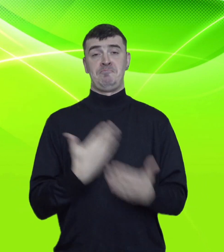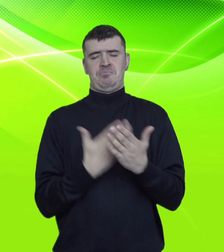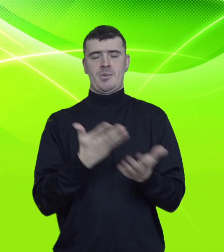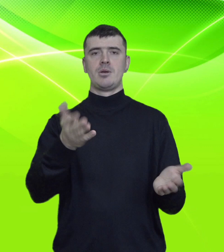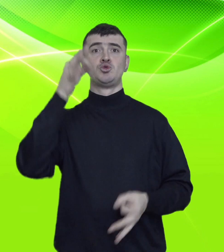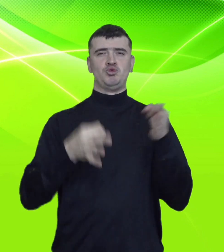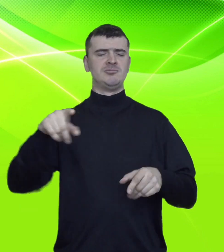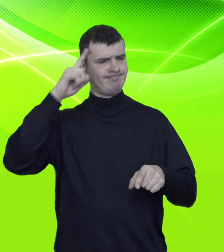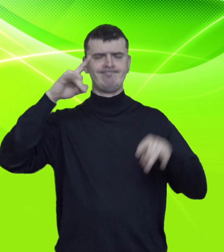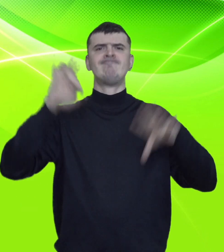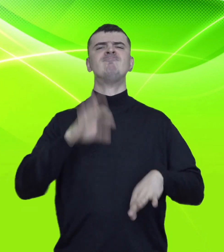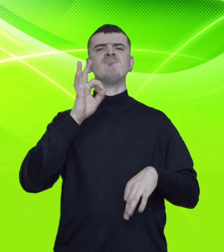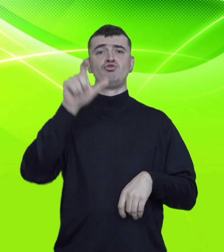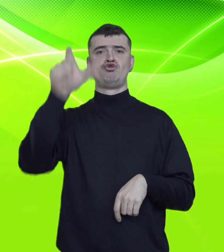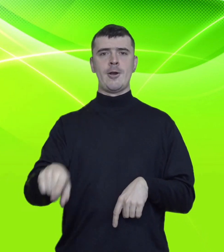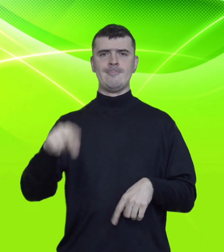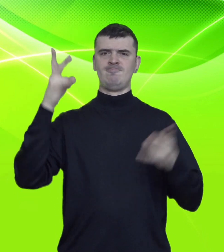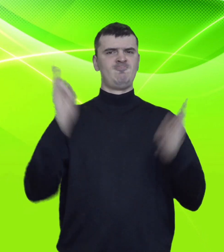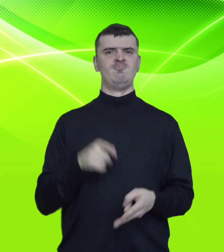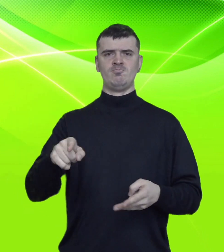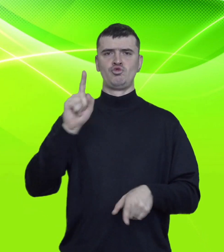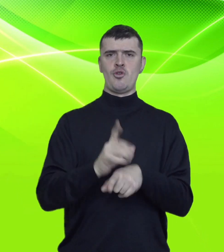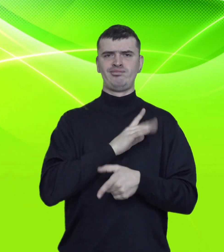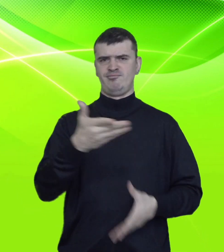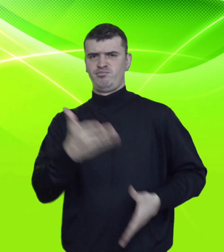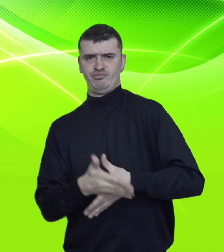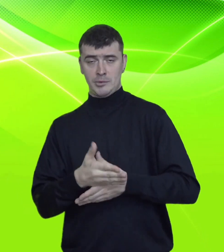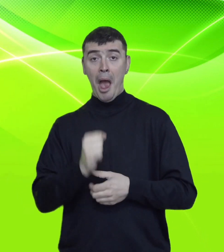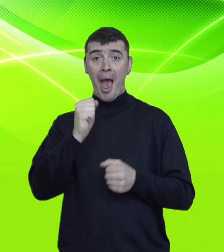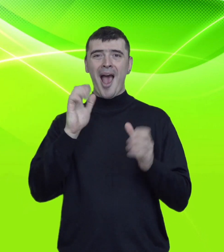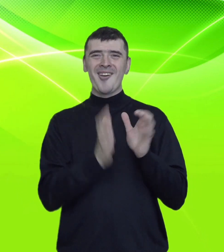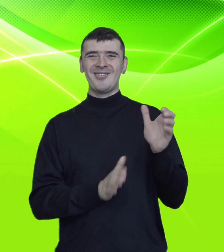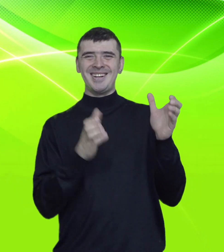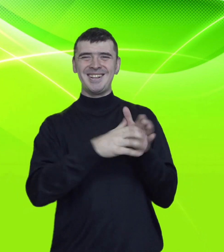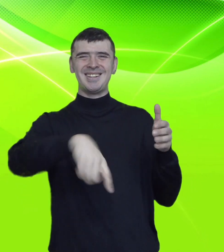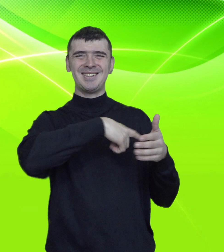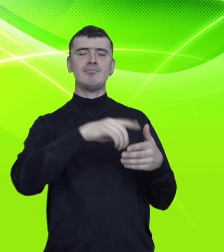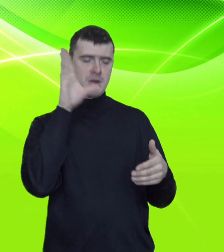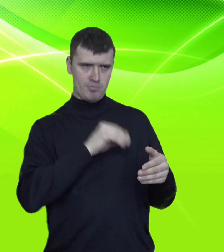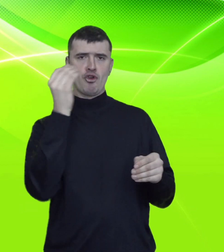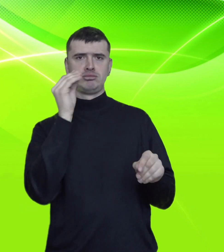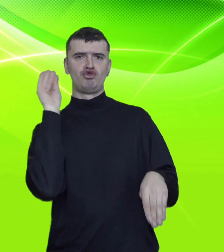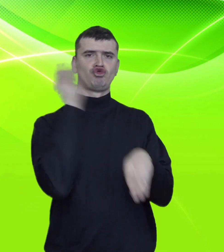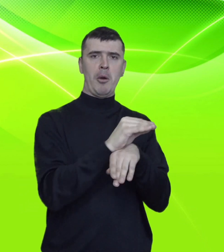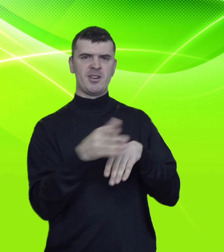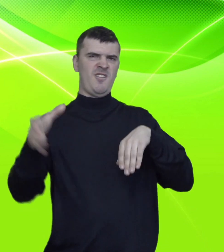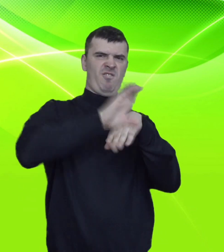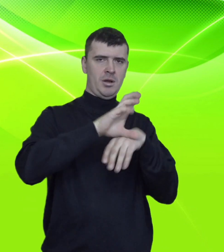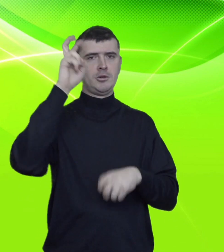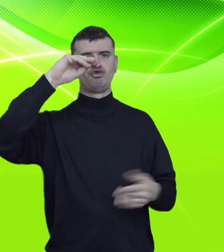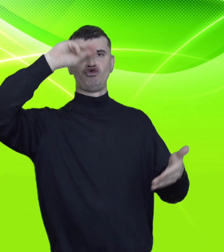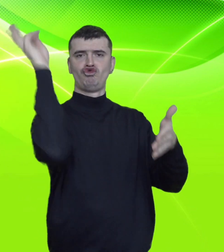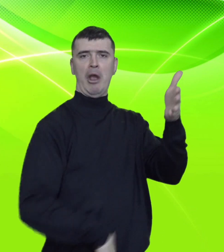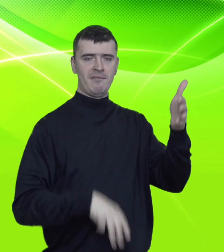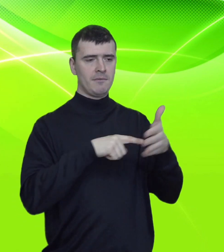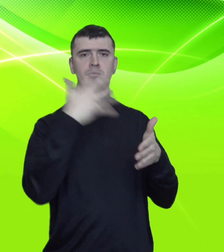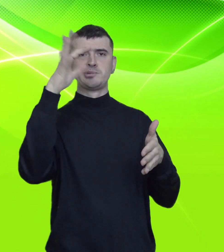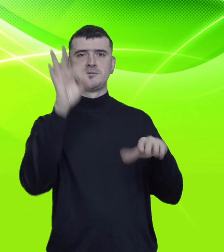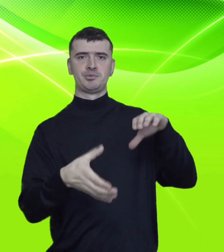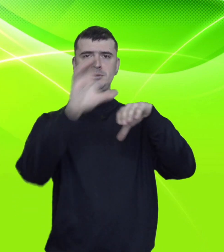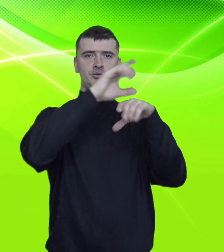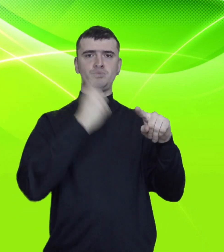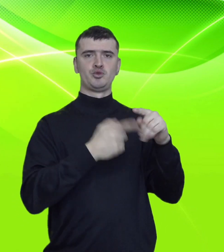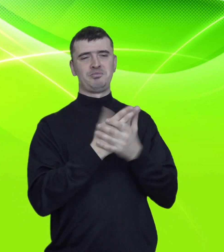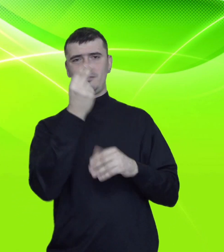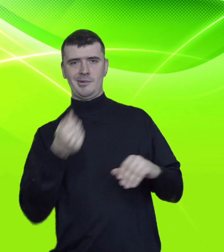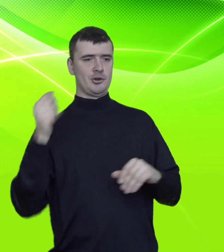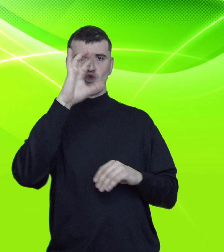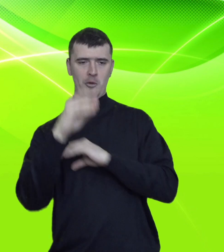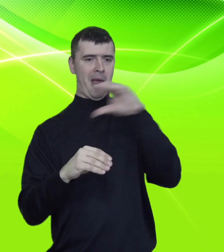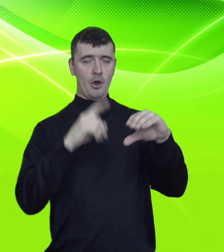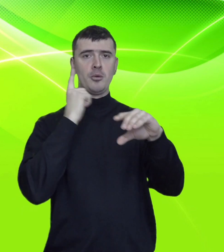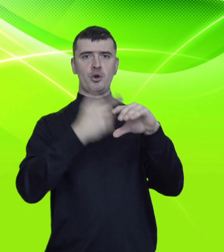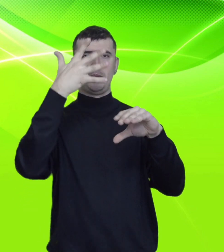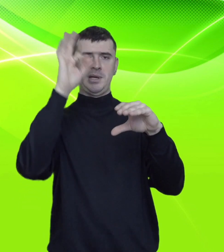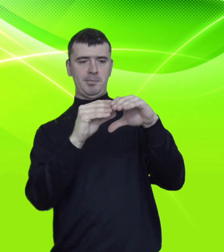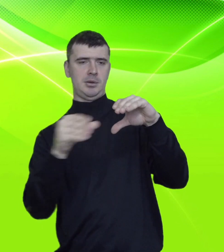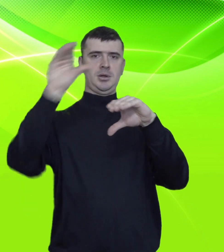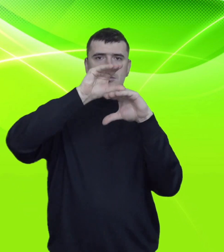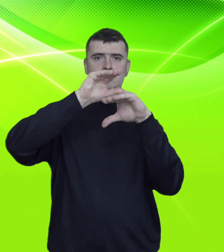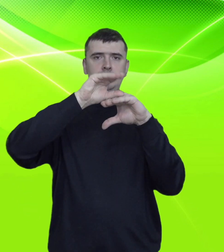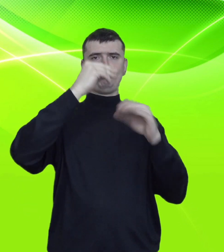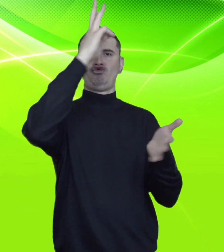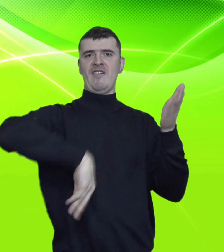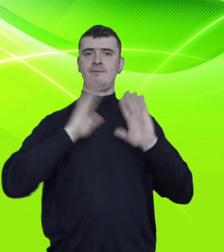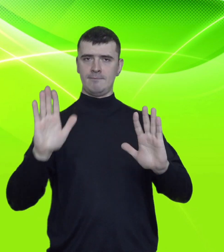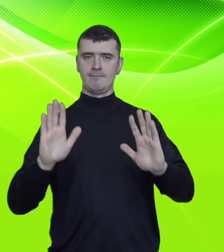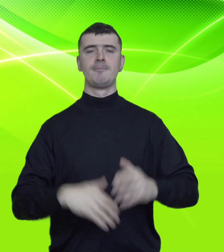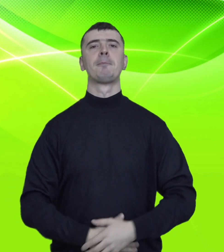Если суд примет решение в пользу гражданина, компании могут присудить еще и штраф в размере 50% от размера искового требования.